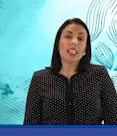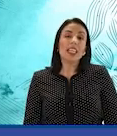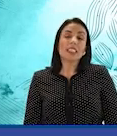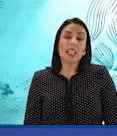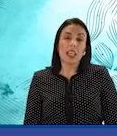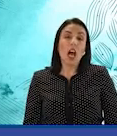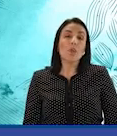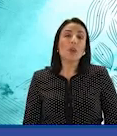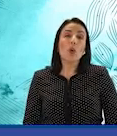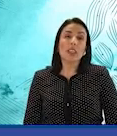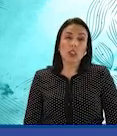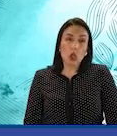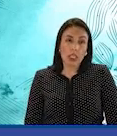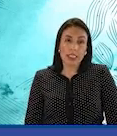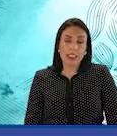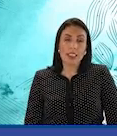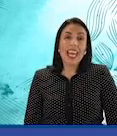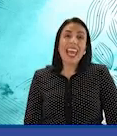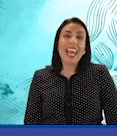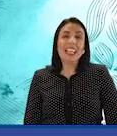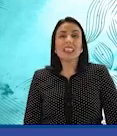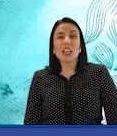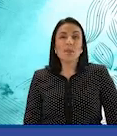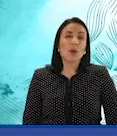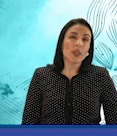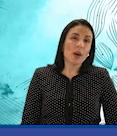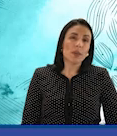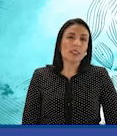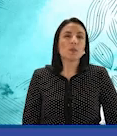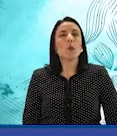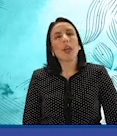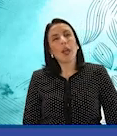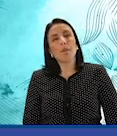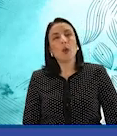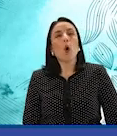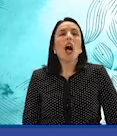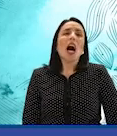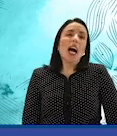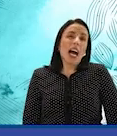de hacer aprobaciones entre programas. Por ejemplo.